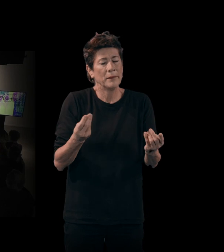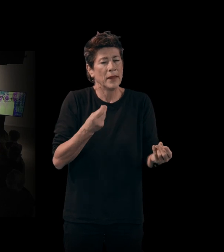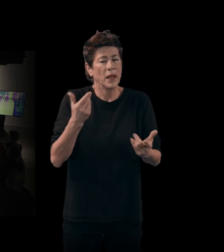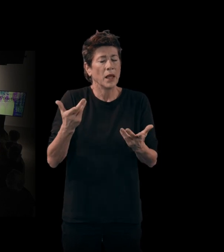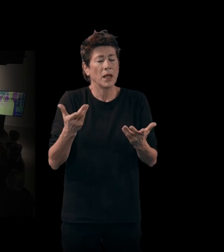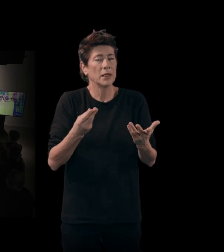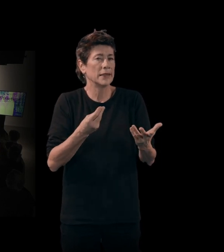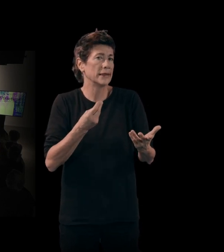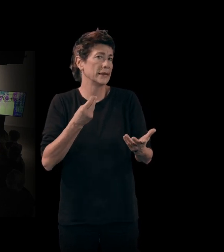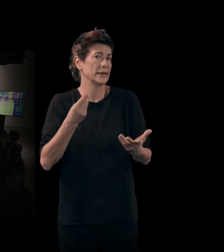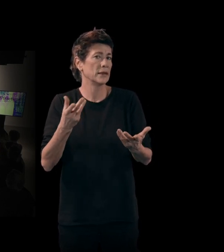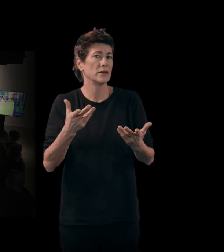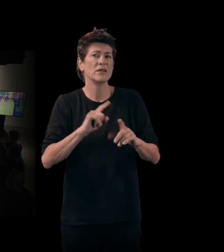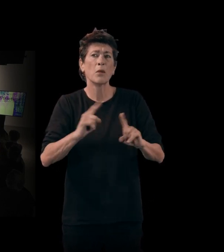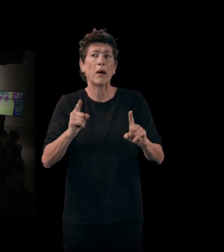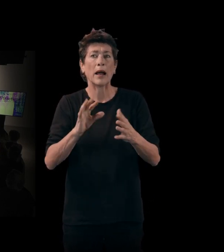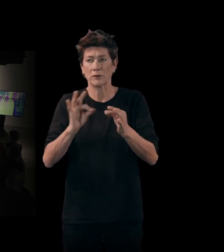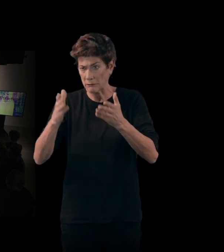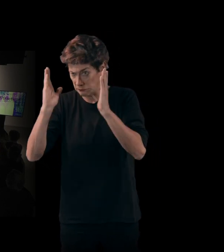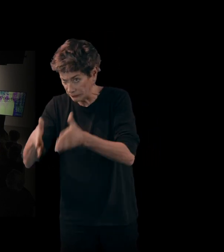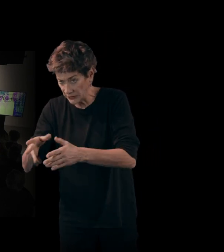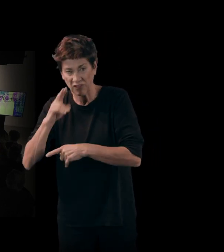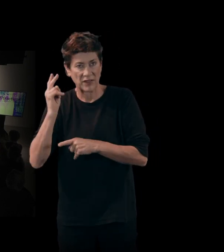Ce n’est pas qu’une histoire vietnamienne ou une histoire calédonienne.